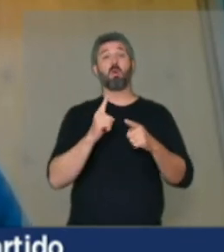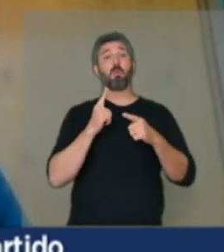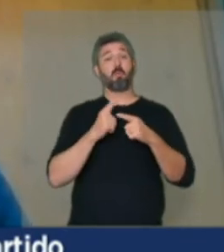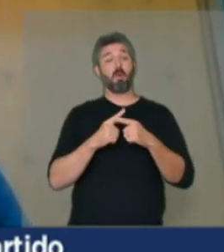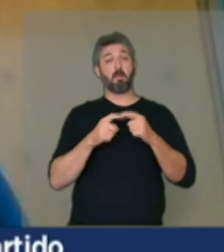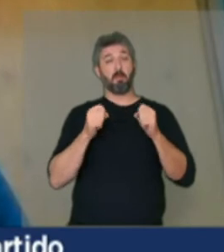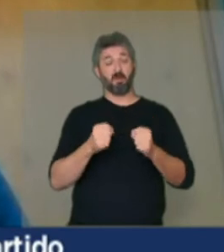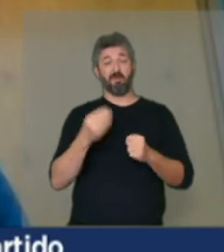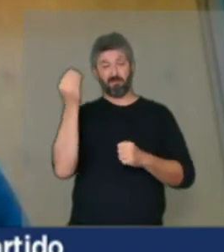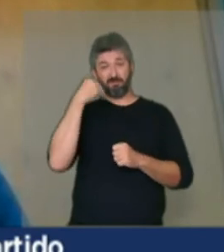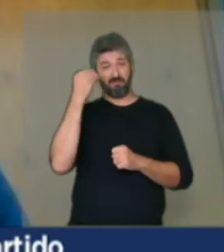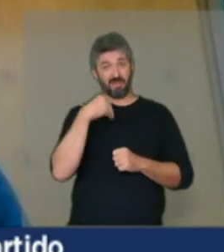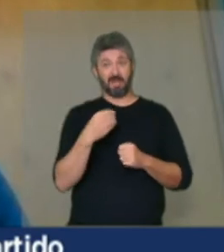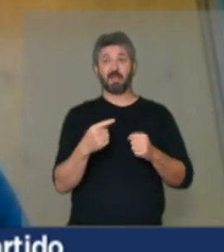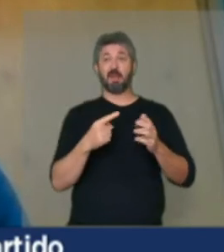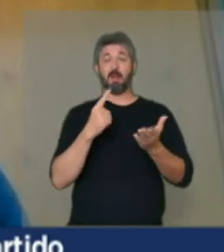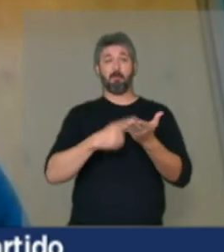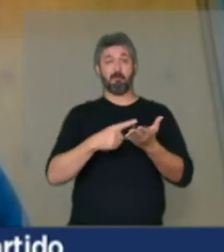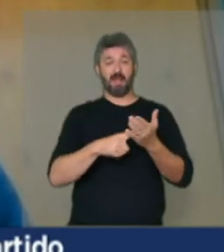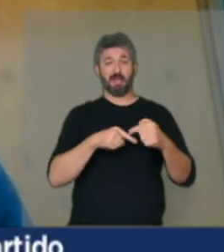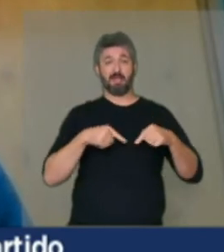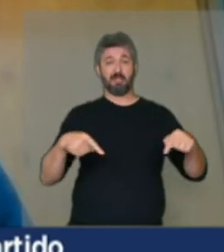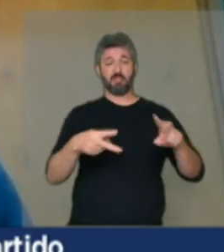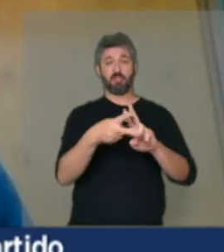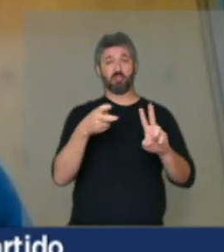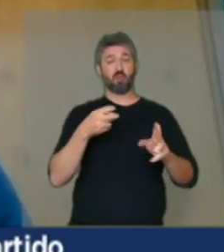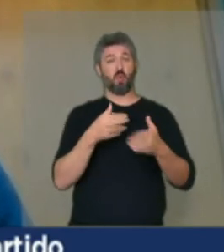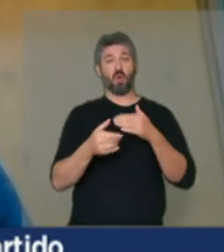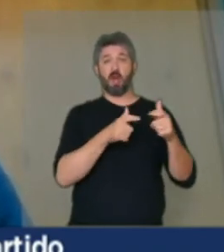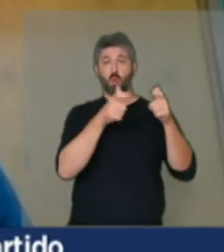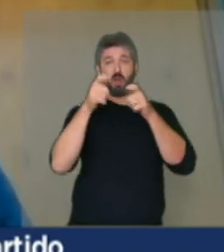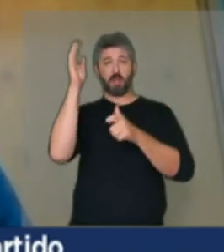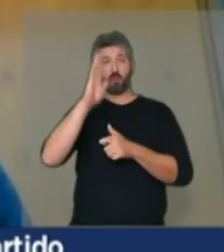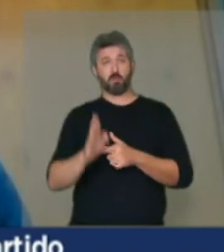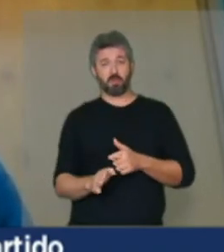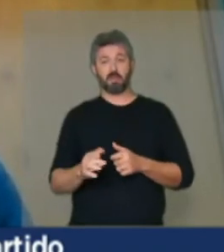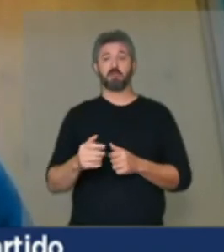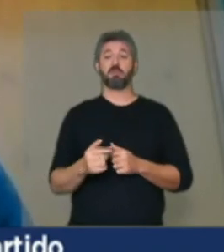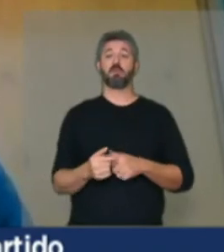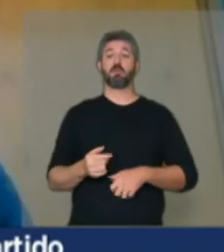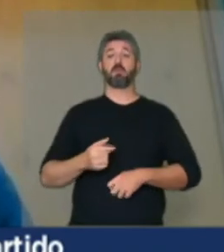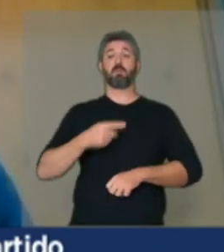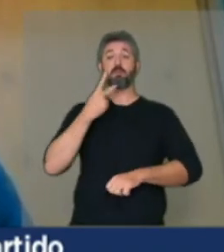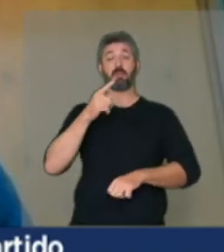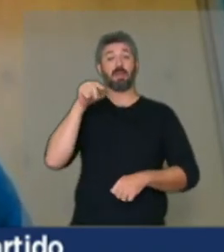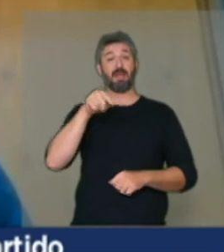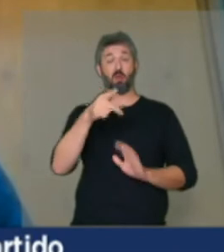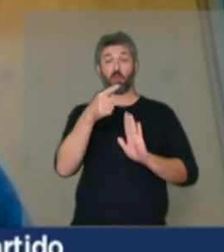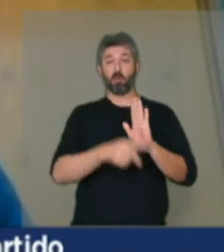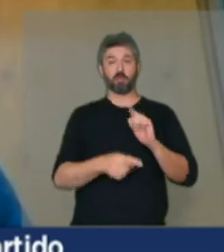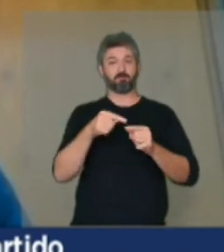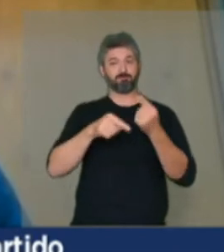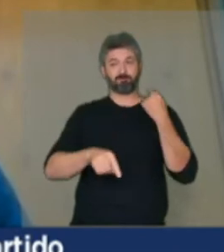DE TERRAS INDÍGENAS NO ATRAVÀS DO PDL QUE PODE FRAGILIZAR TODAS DEMARCAÇÕES BRASIL. EU QUERO COLOCAR AQUI QUE É UM PROJETO